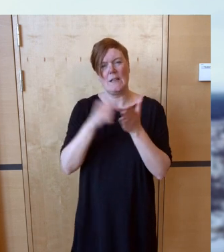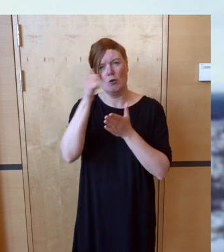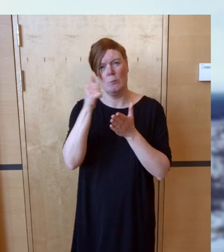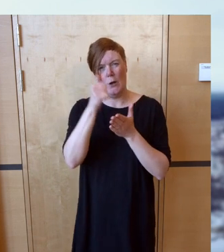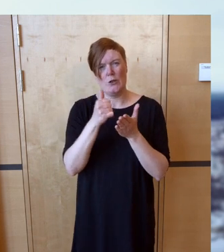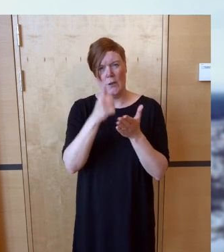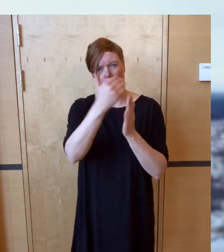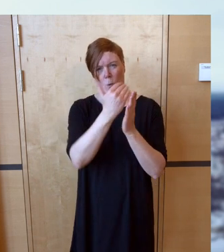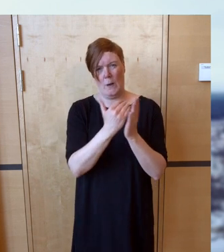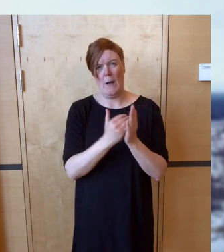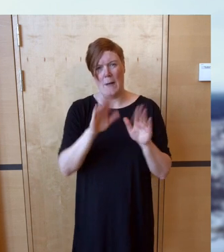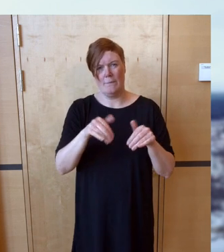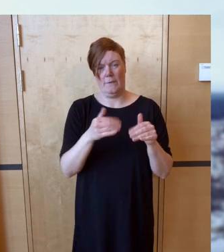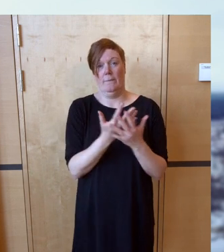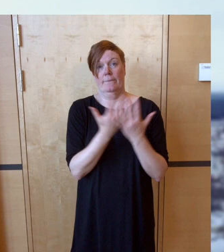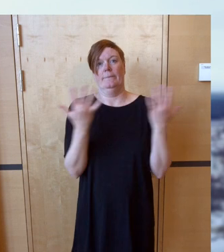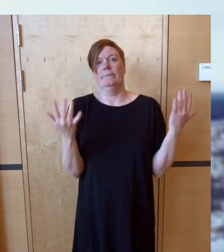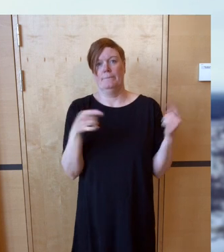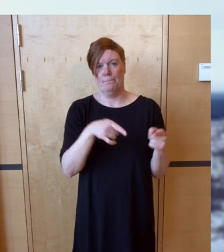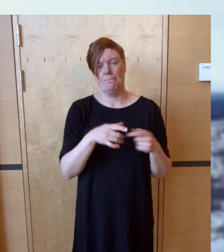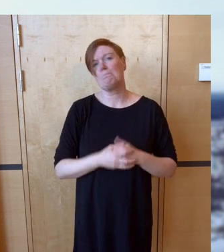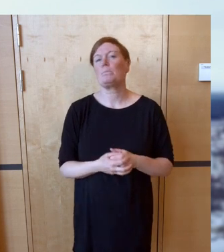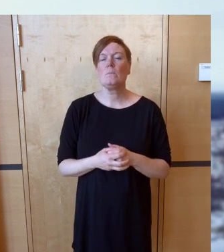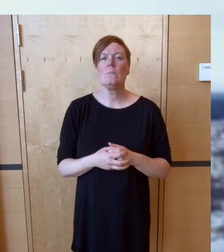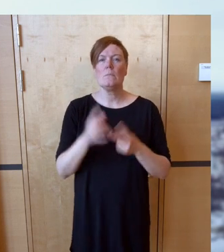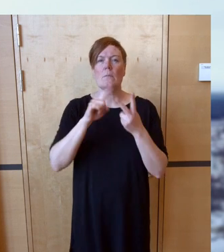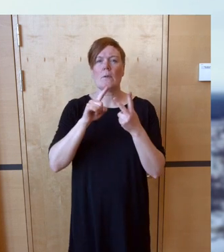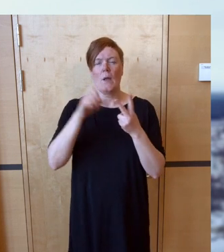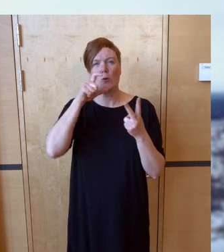Socialnämnden visar också ett underskott på minus 28 miljoner